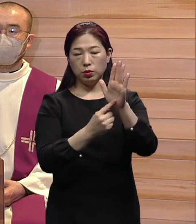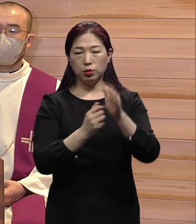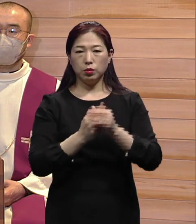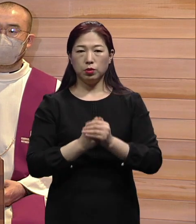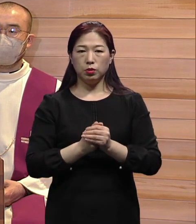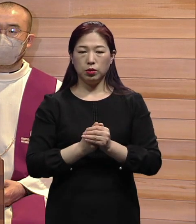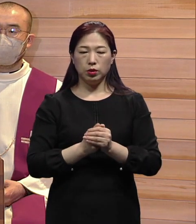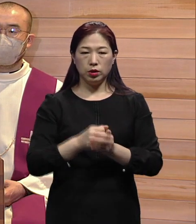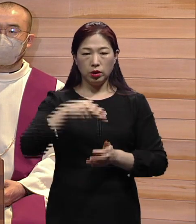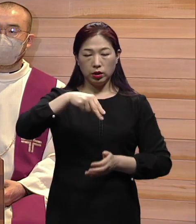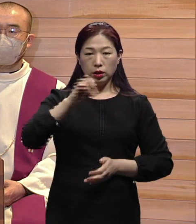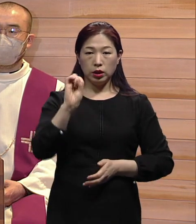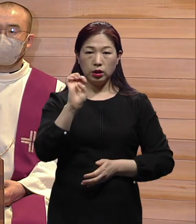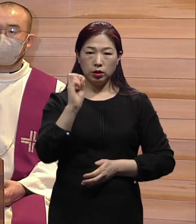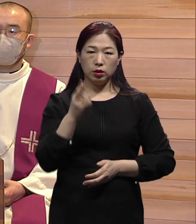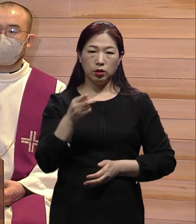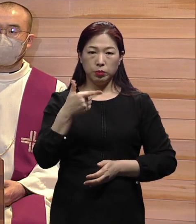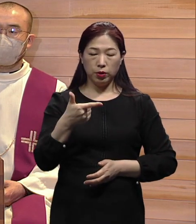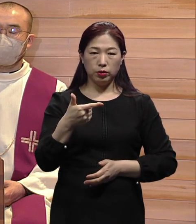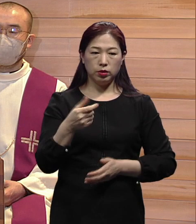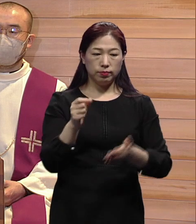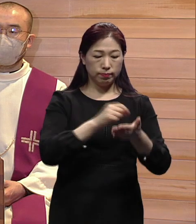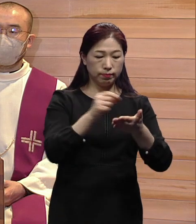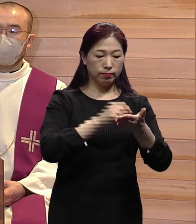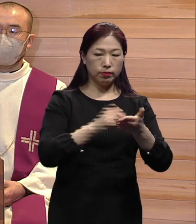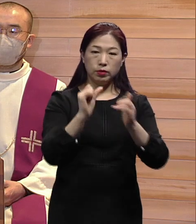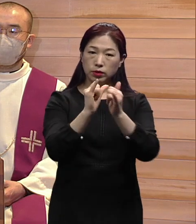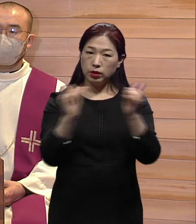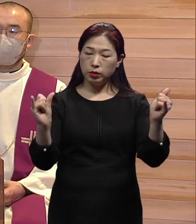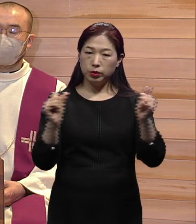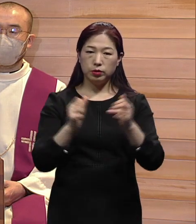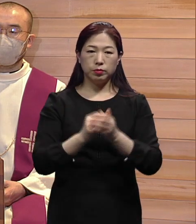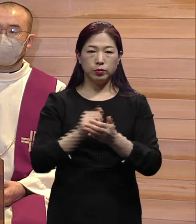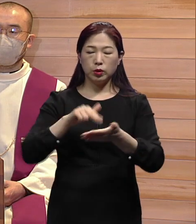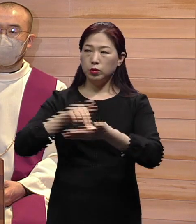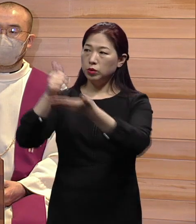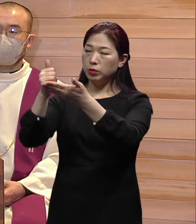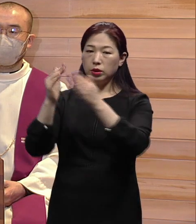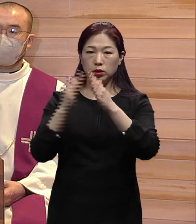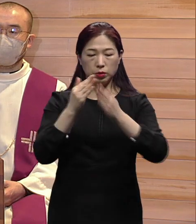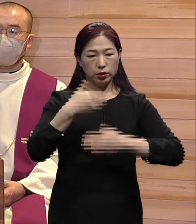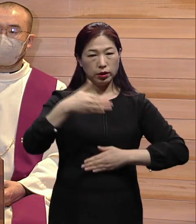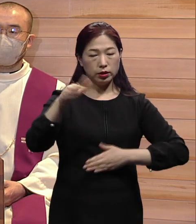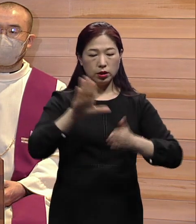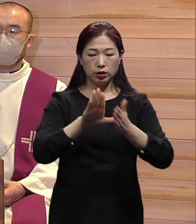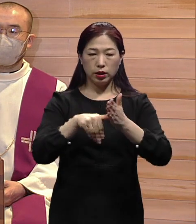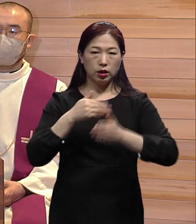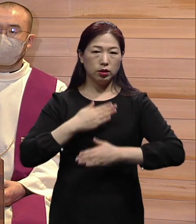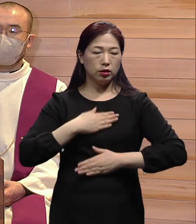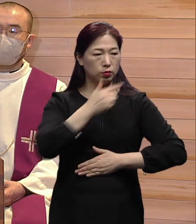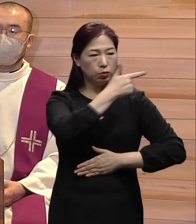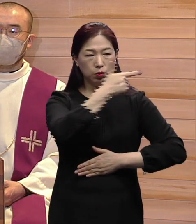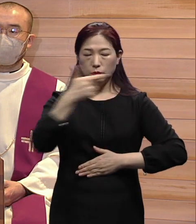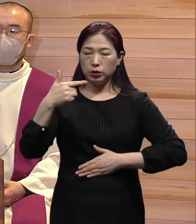시편 저자는 시편 122편에서 "주님의 집으로 가자 할 제 나는 몹시 기뻤노라